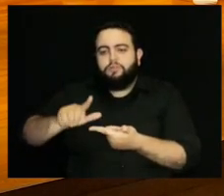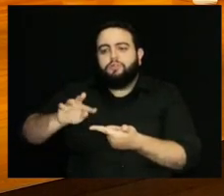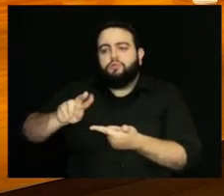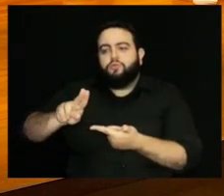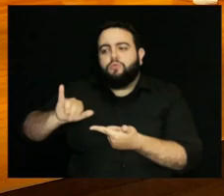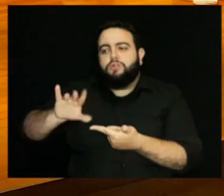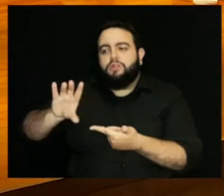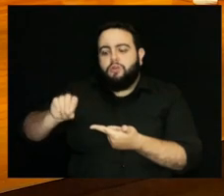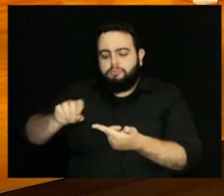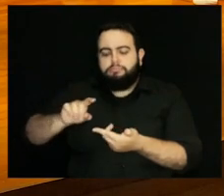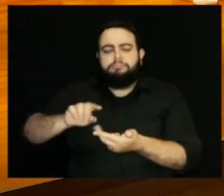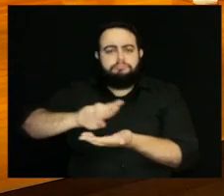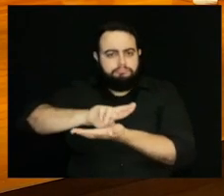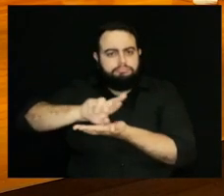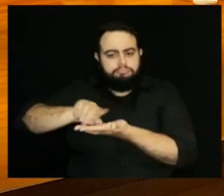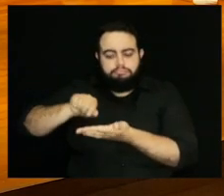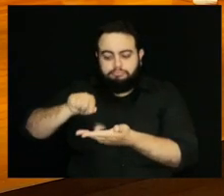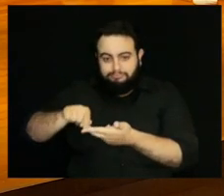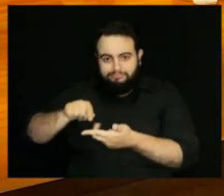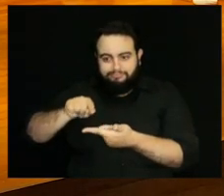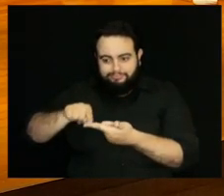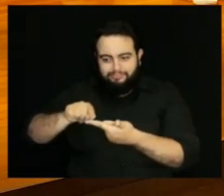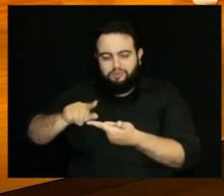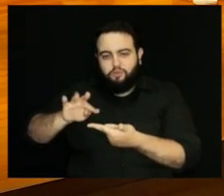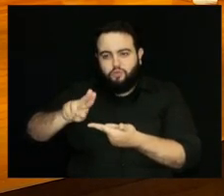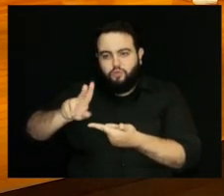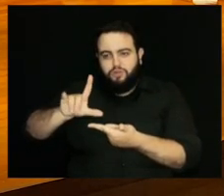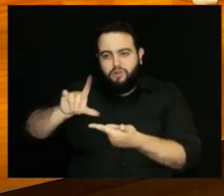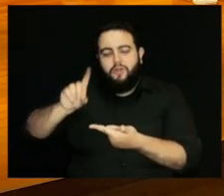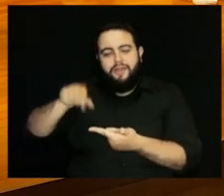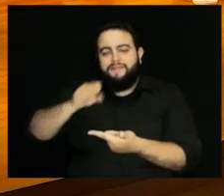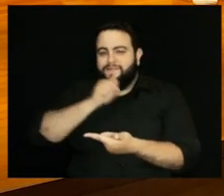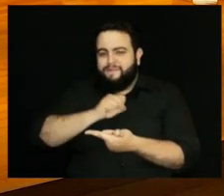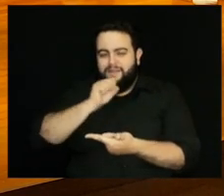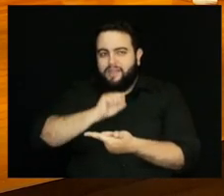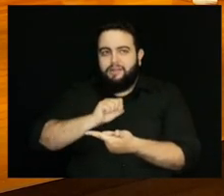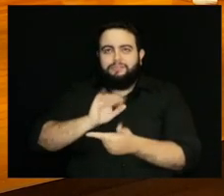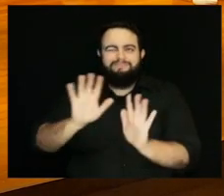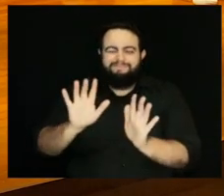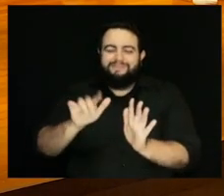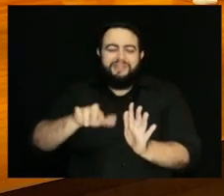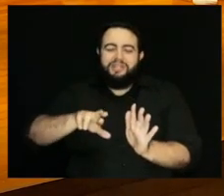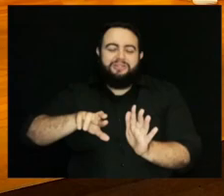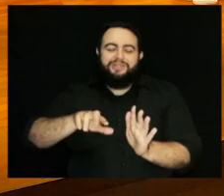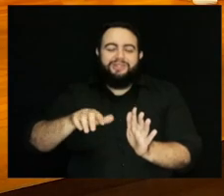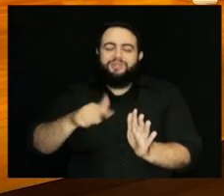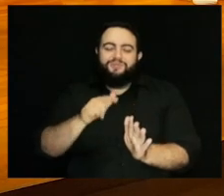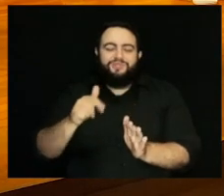era velho, não tinha 50 anos, mas era companheiro e tinha idade para